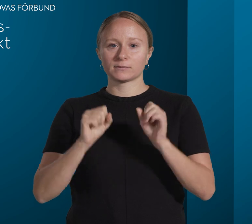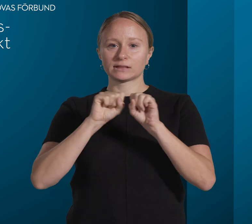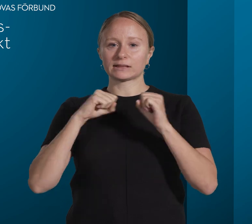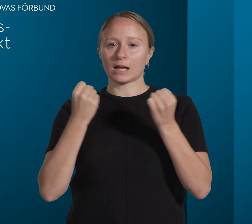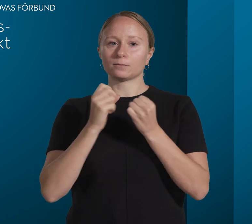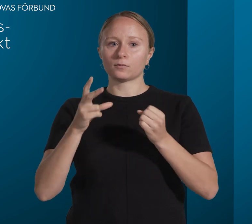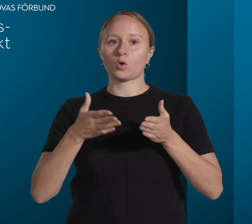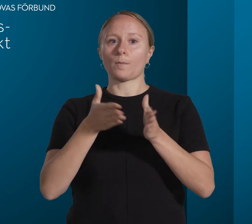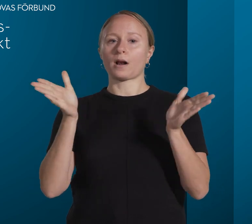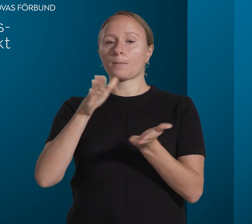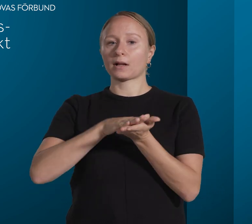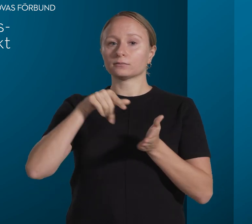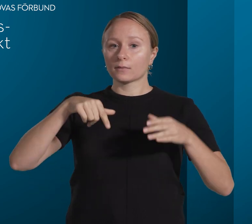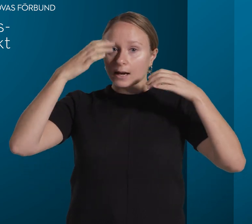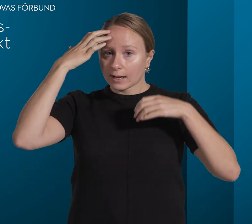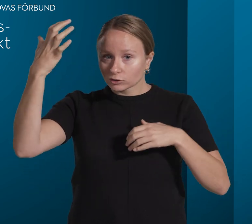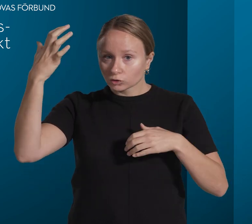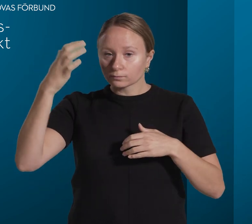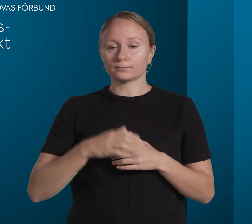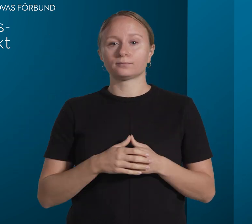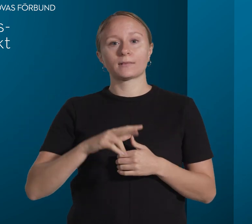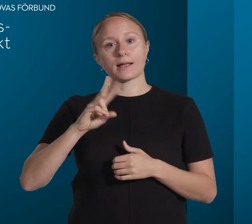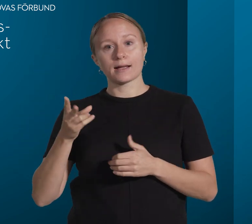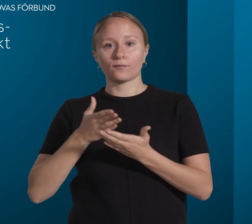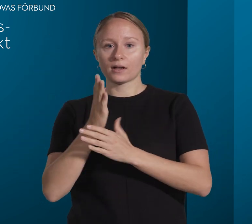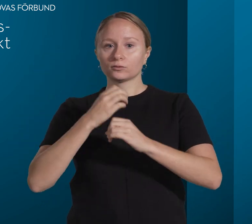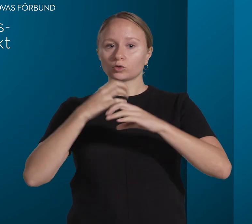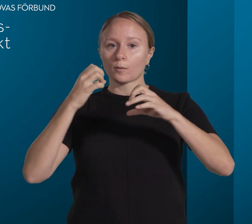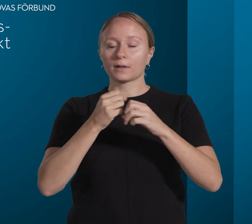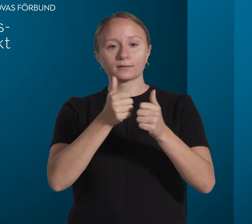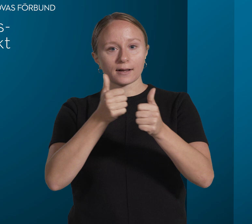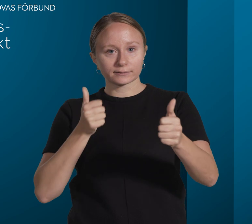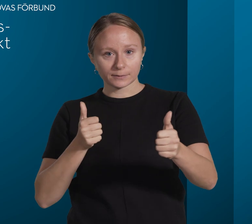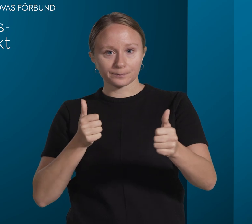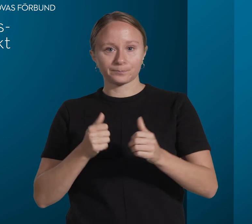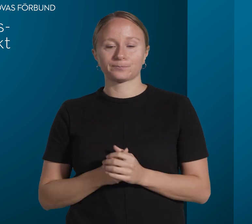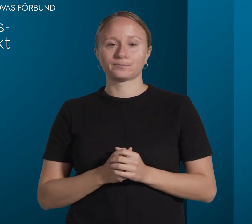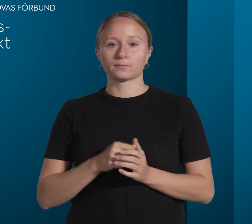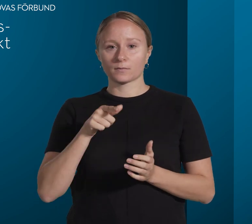Seminariet är öppet på plats i Helsingfors eller på distans via Zoom, -